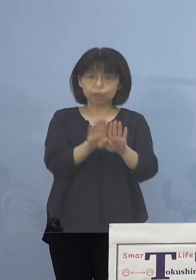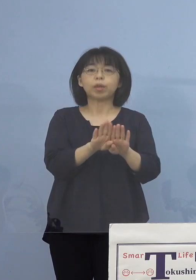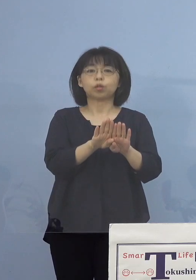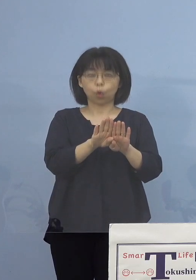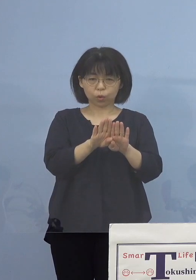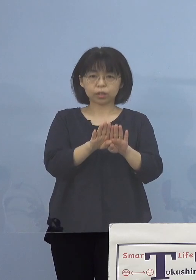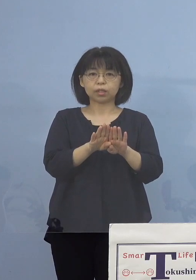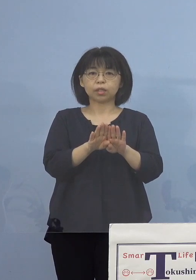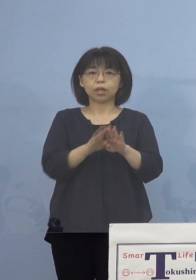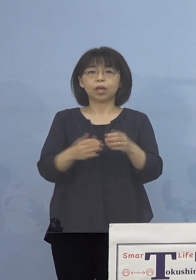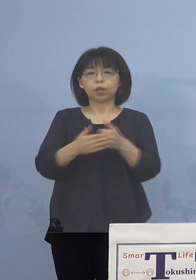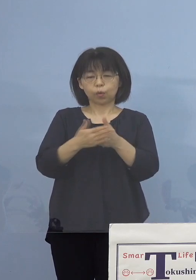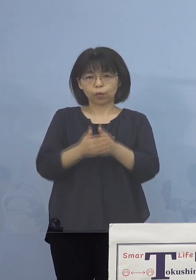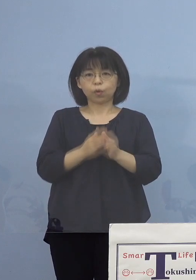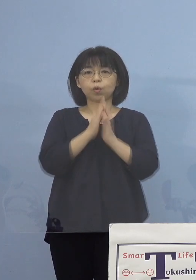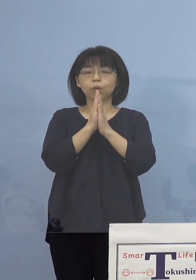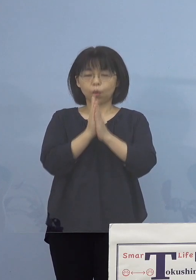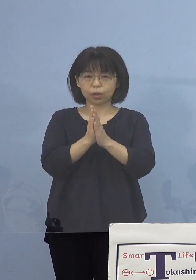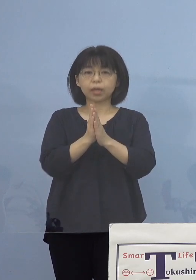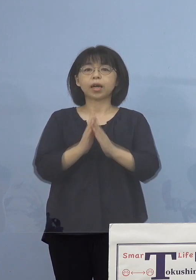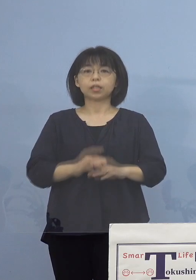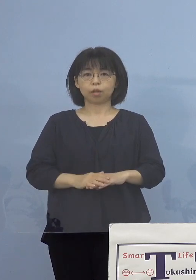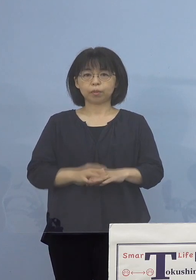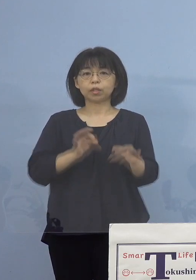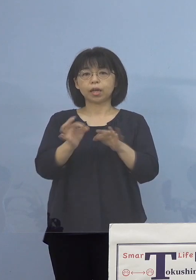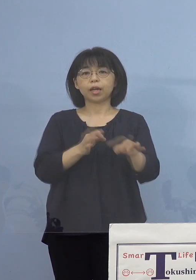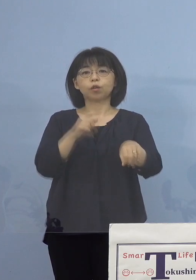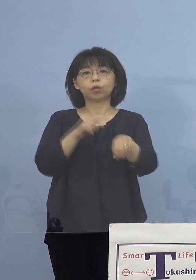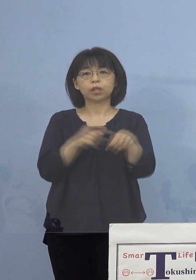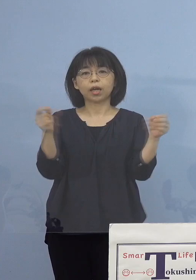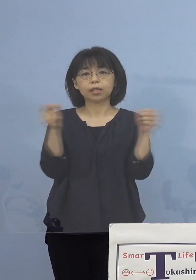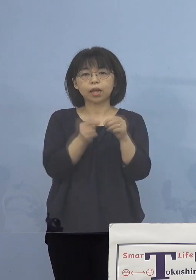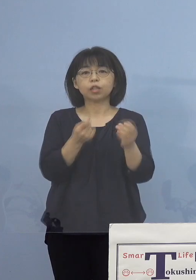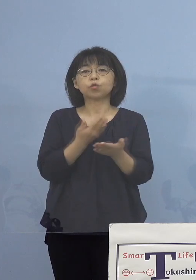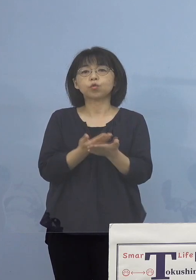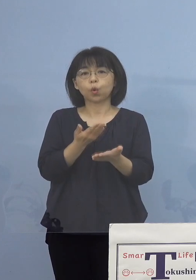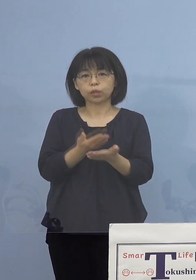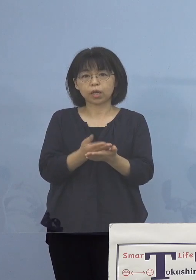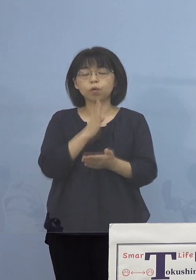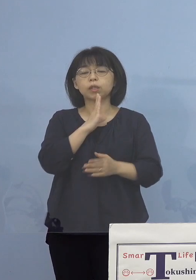していただくことを内容とした 営業時間短縮要請を実施しております